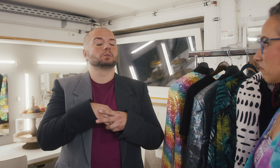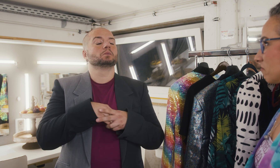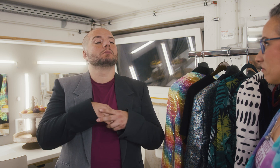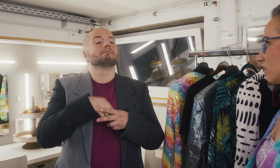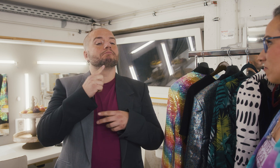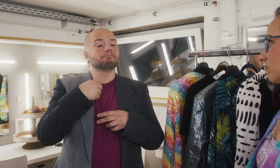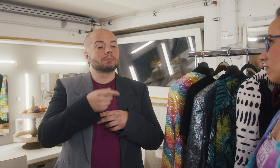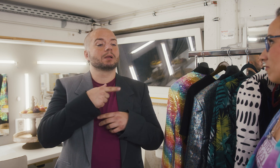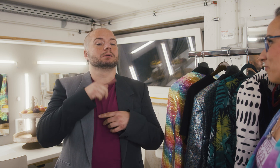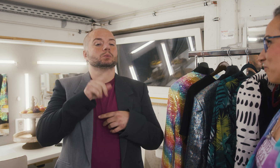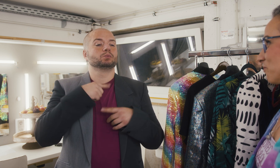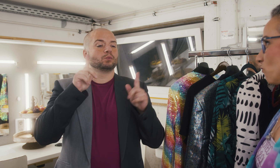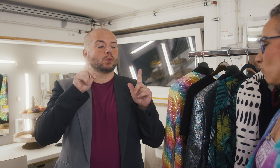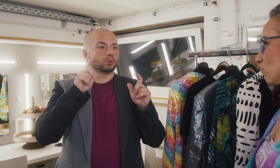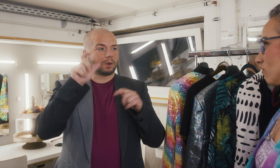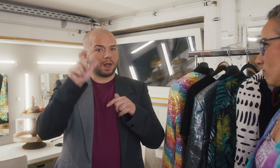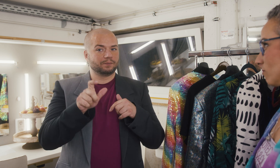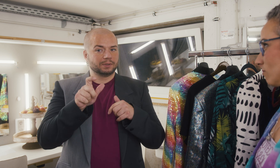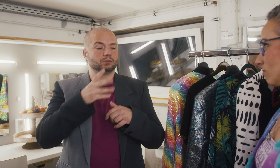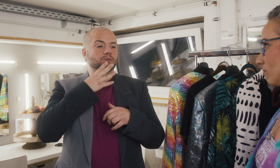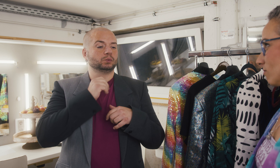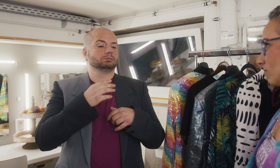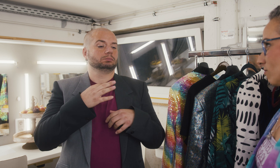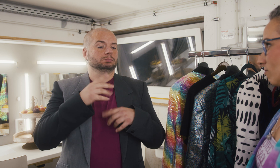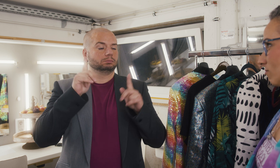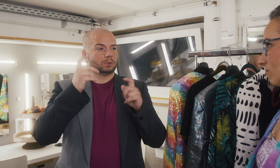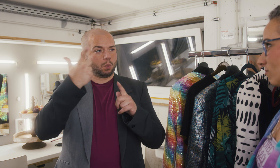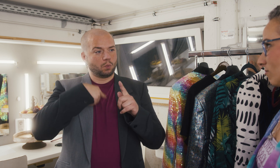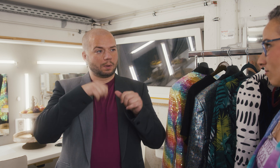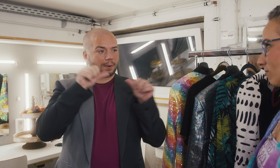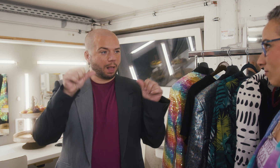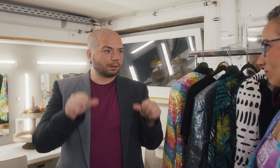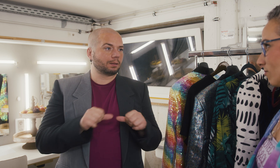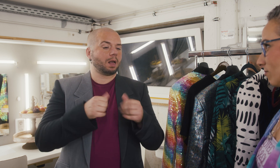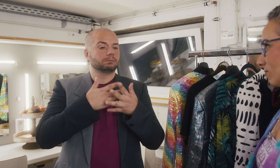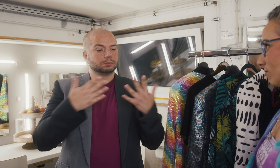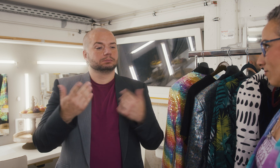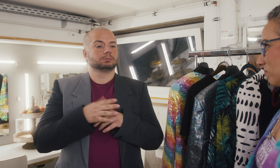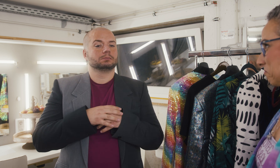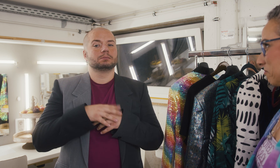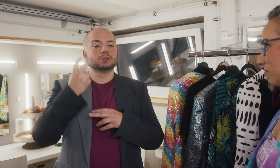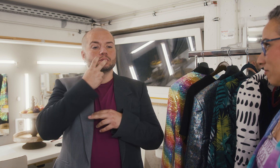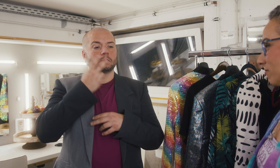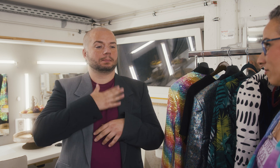Ein Fotograf, mit dem ich ein Shooting für eine Plakatwerbung gemacht habe, hat mich Zuhause besucht und wir haben zusammen überlegt,